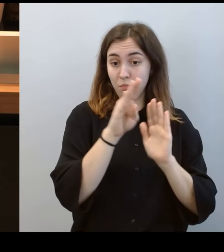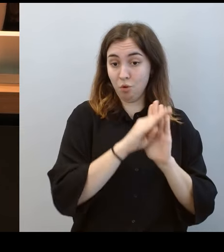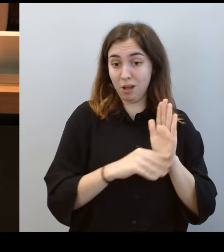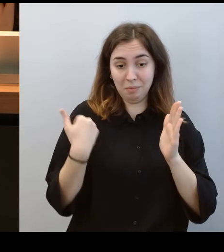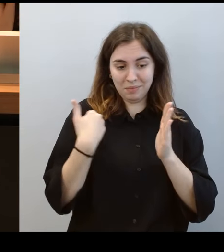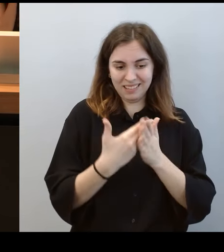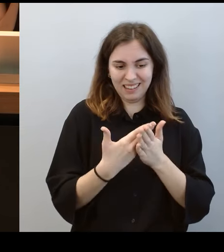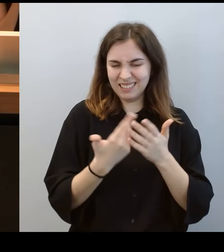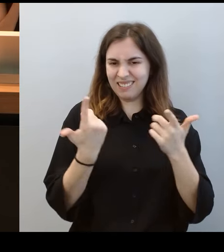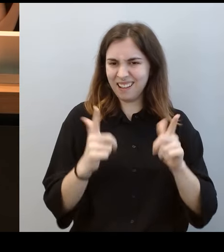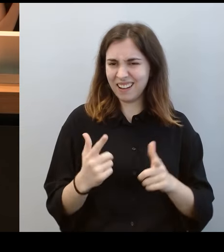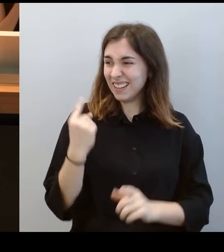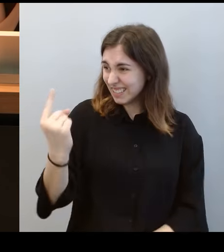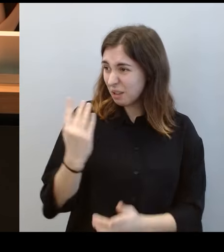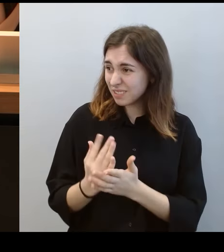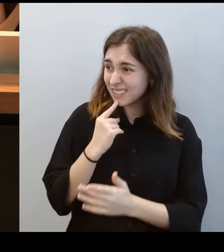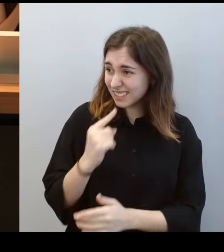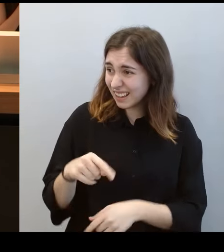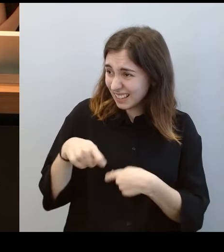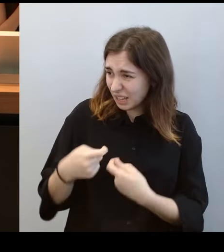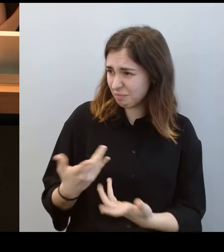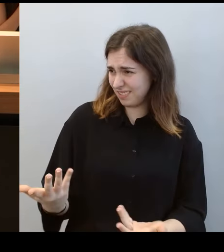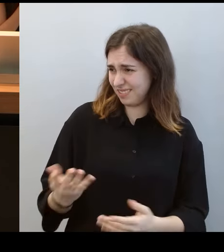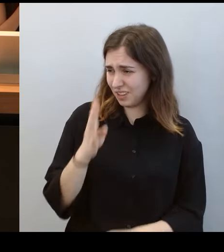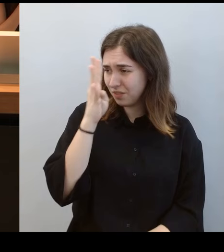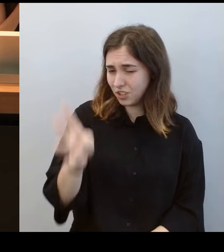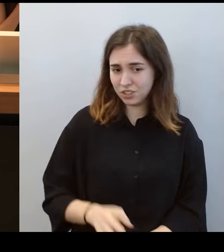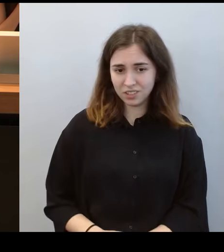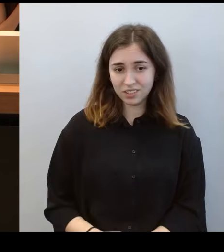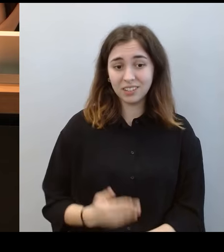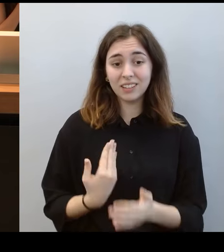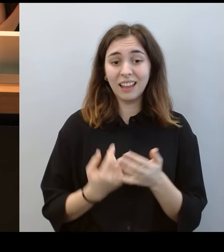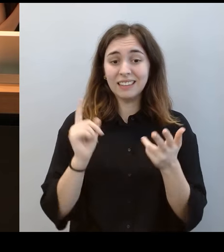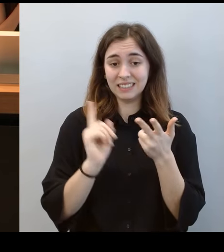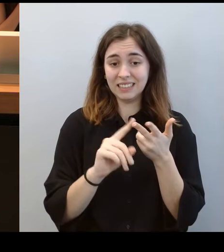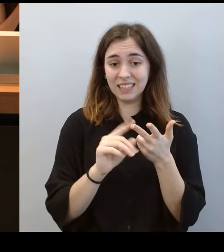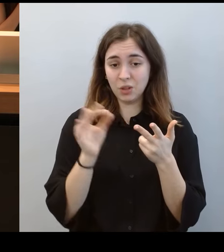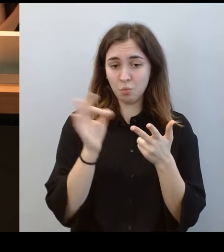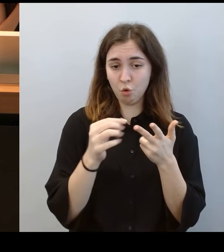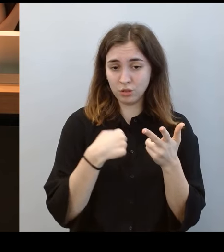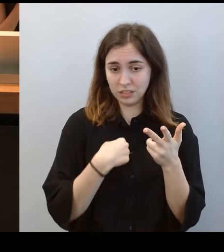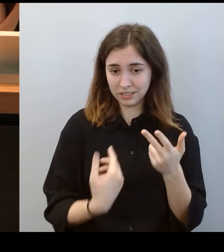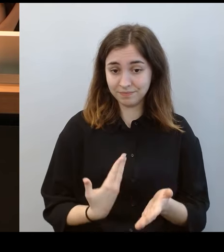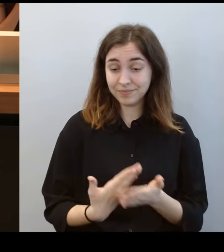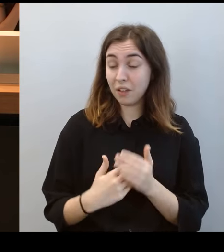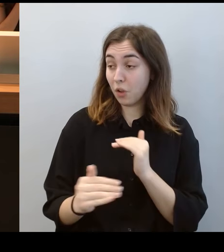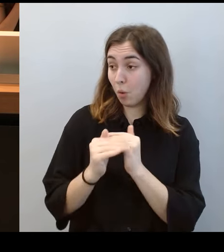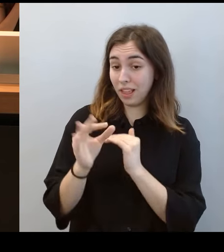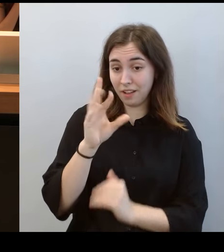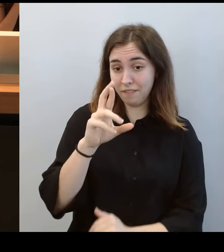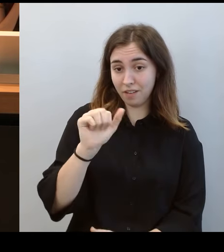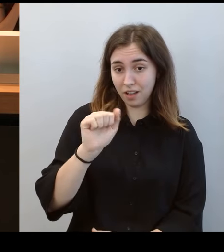Und ich darf Ihnen als Drittes sagen, Herr Kollege Franco hat das vorhin sehr, sehr gut herausgearbeitet.